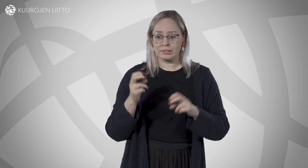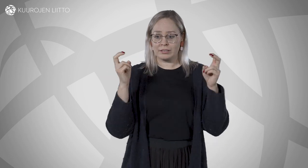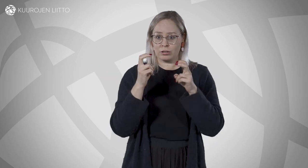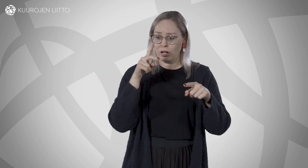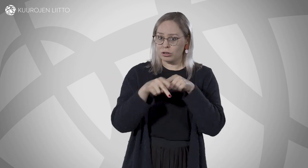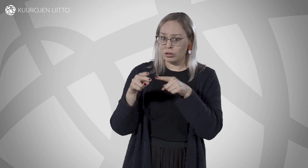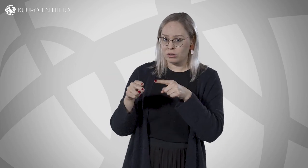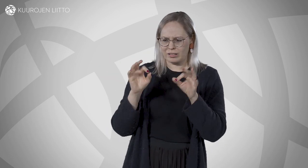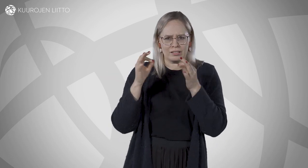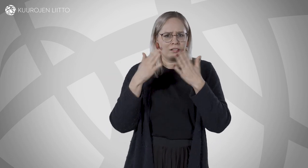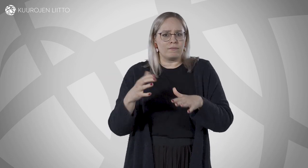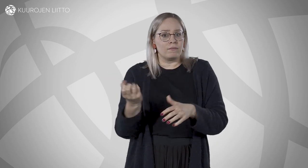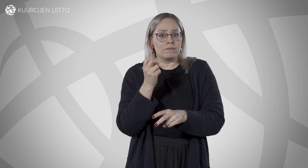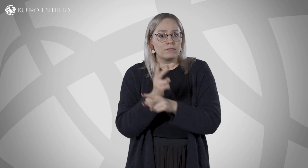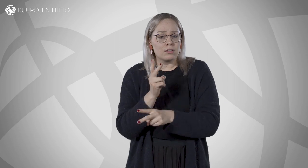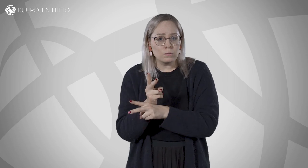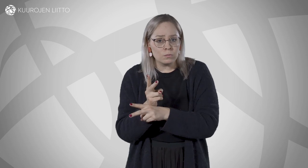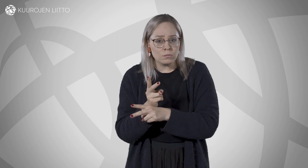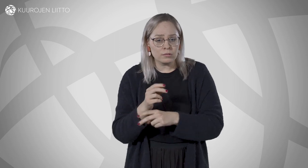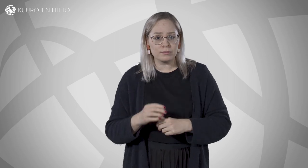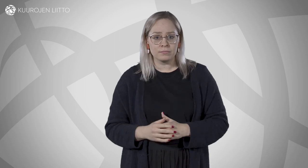millä tavoin niihin voi varautua.